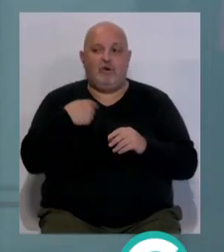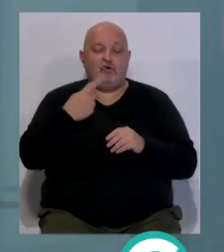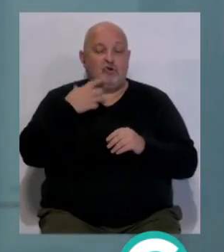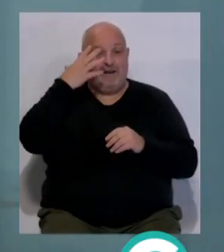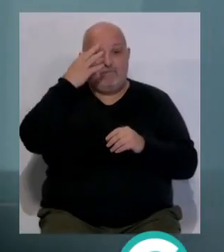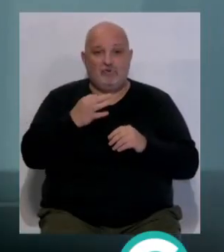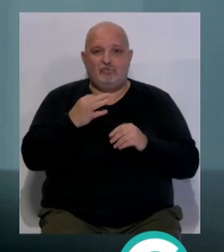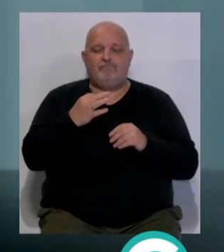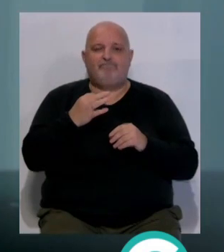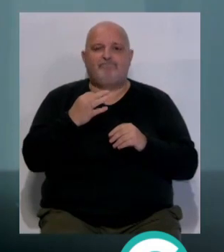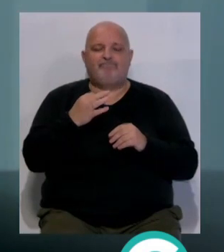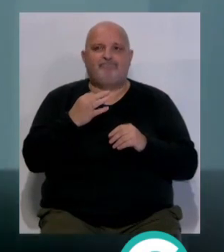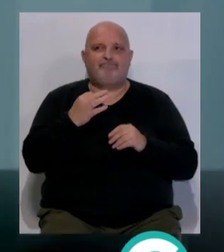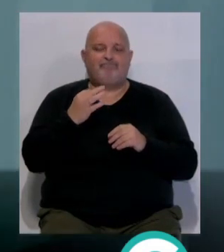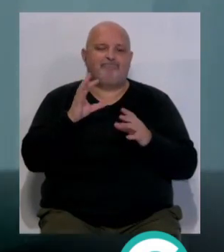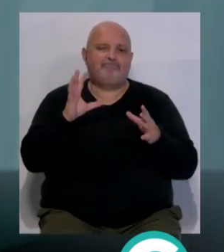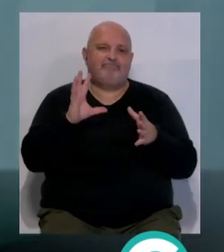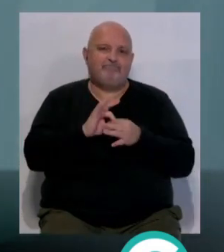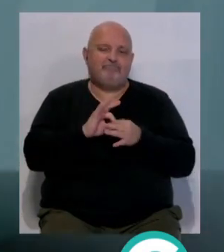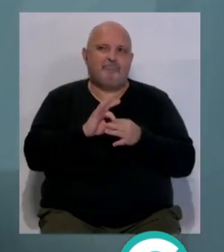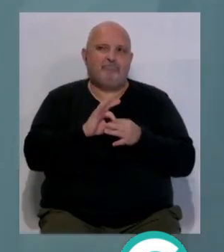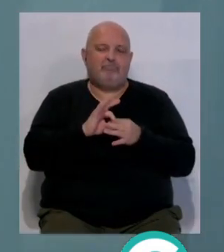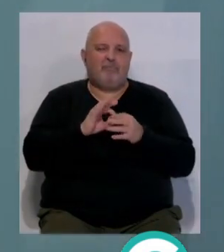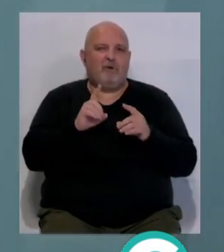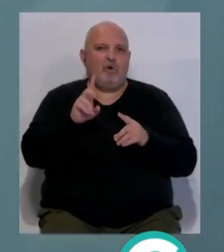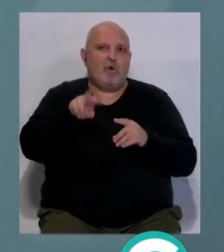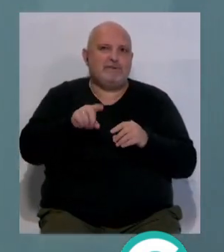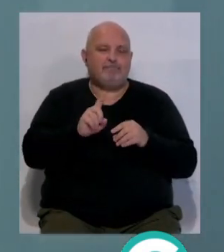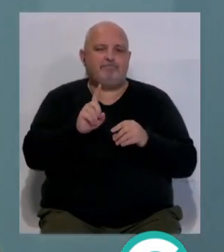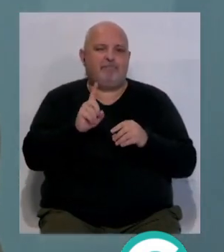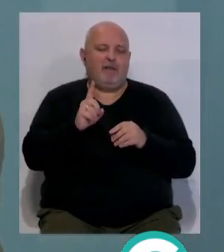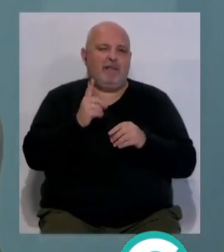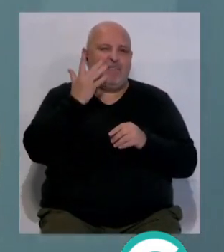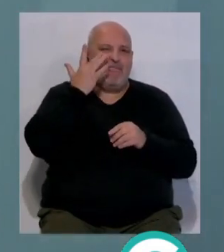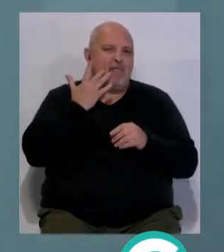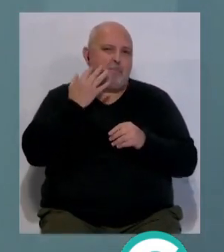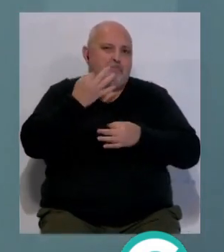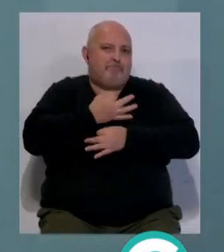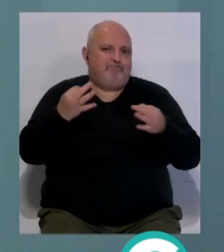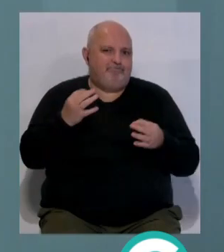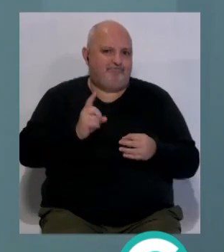que no que no corresponde que no es no le da la dignidad que tiene el sufrimiento de una